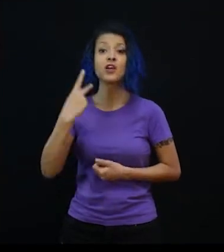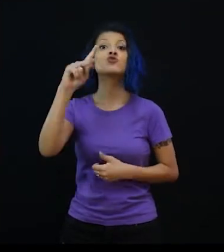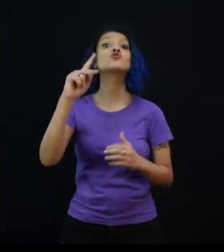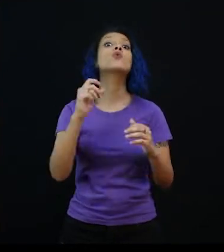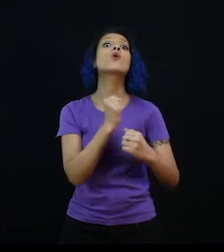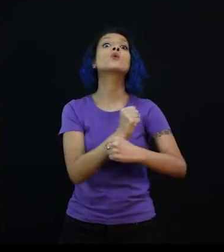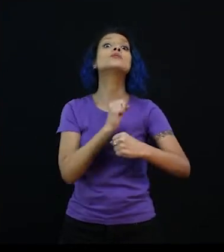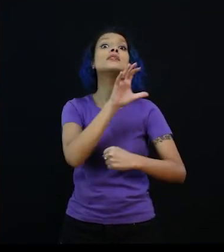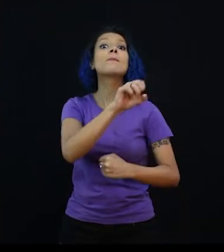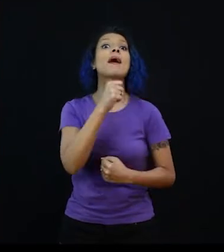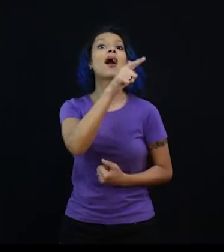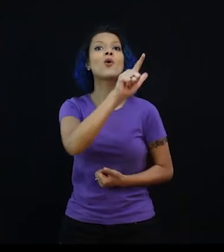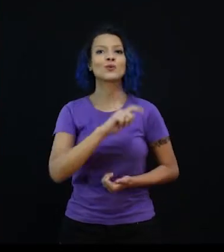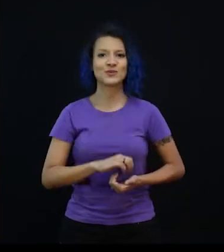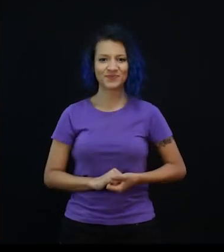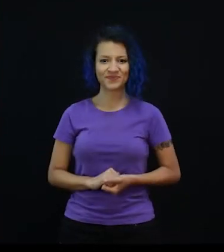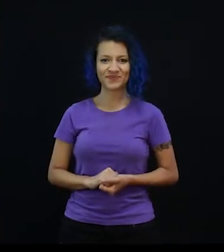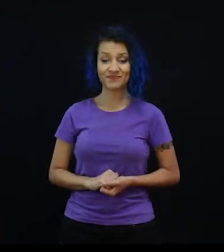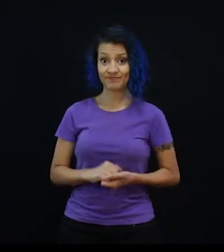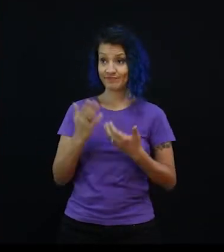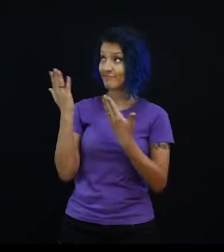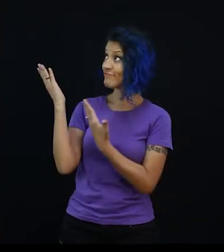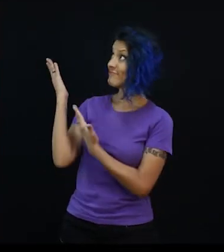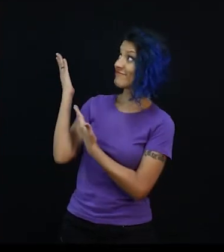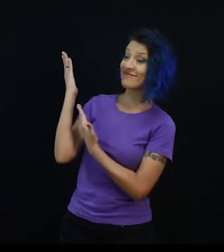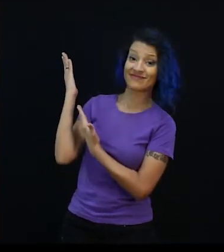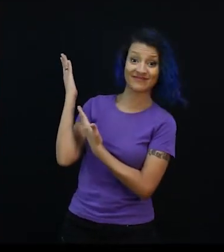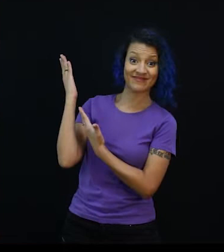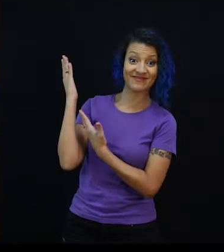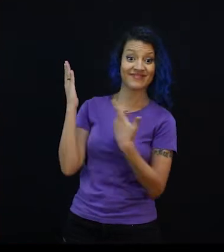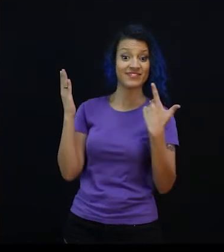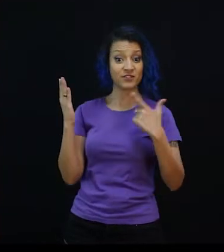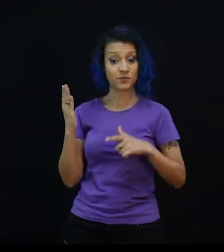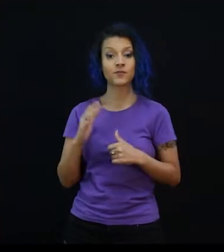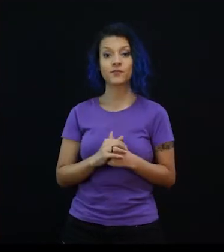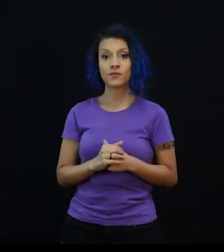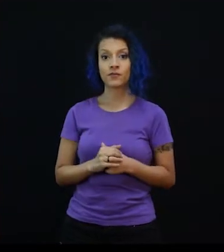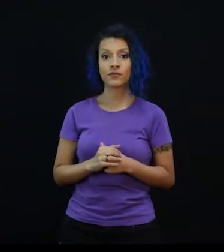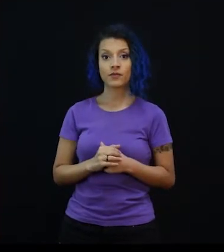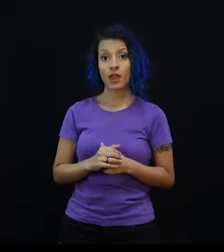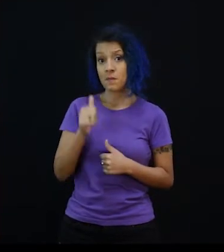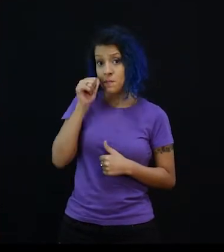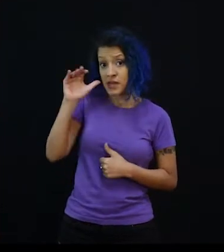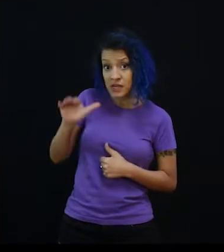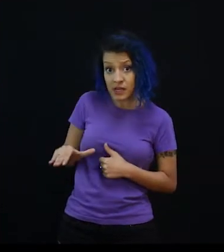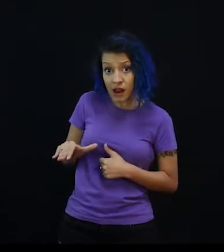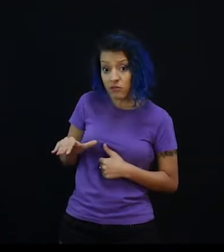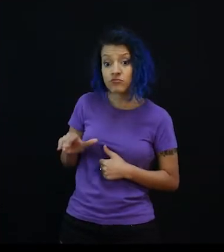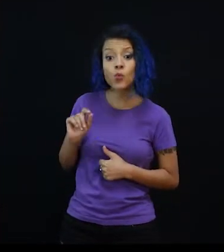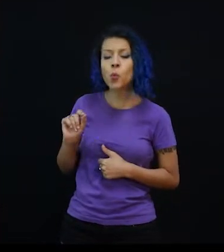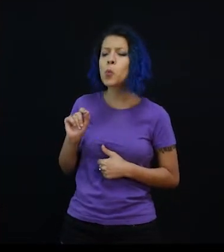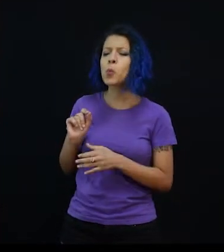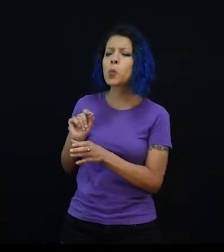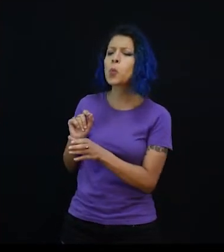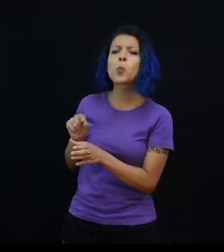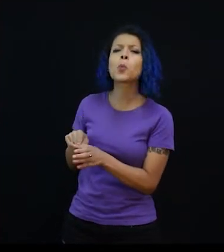Voltamos, olha só. Estamos aqui. O que é isto aqui, Madá? Um cachepô.